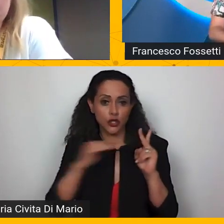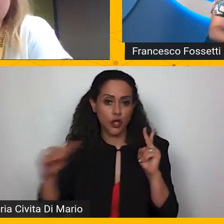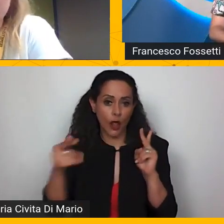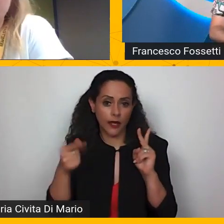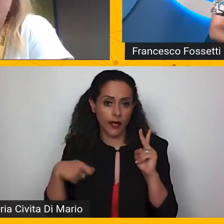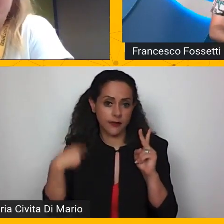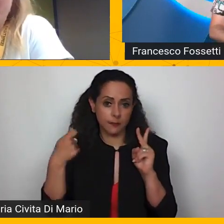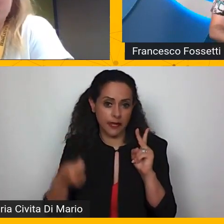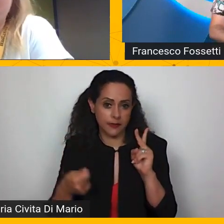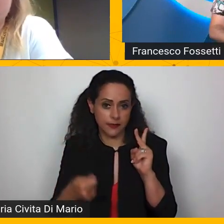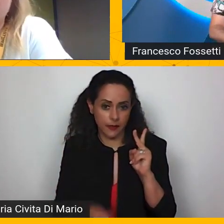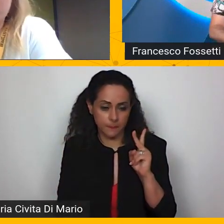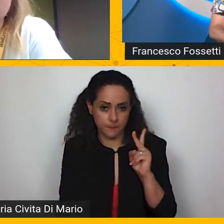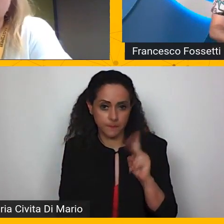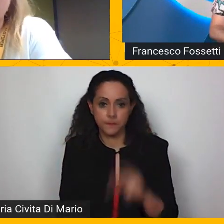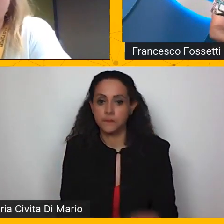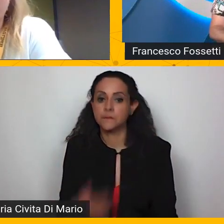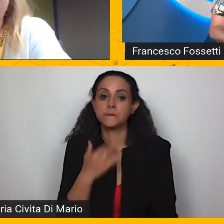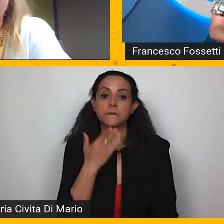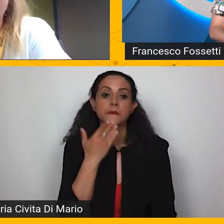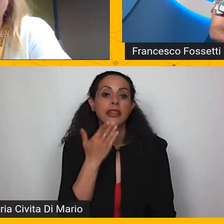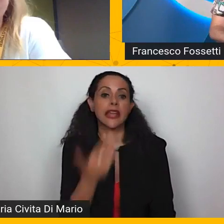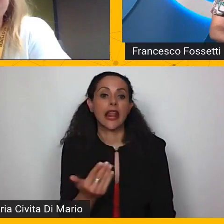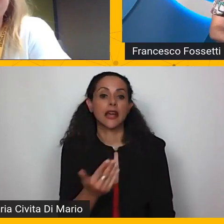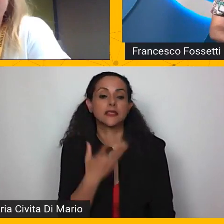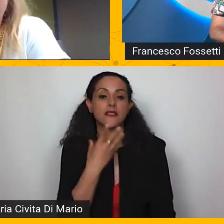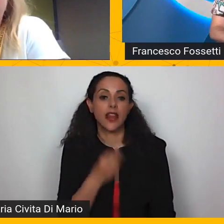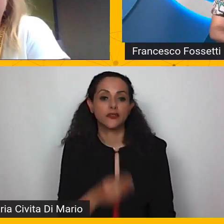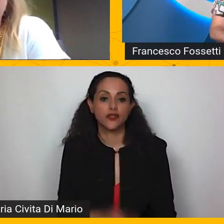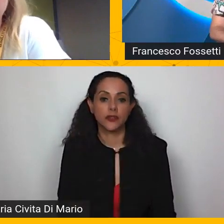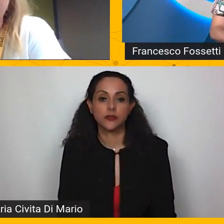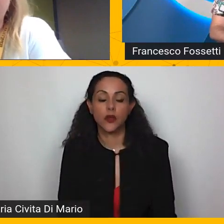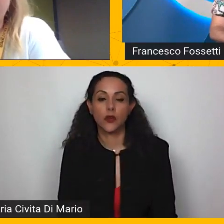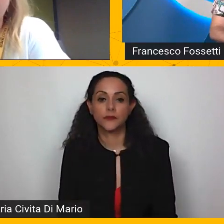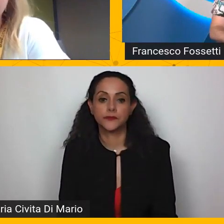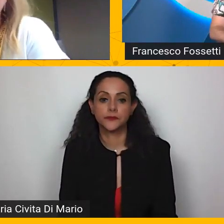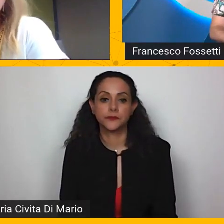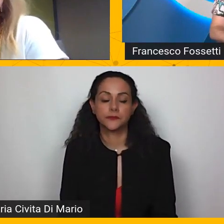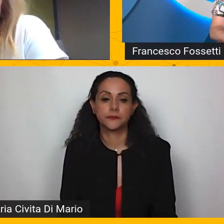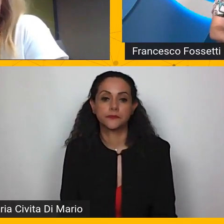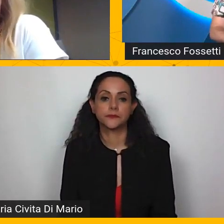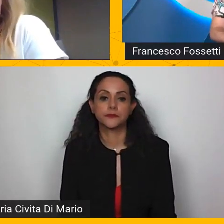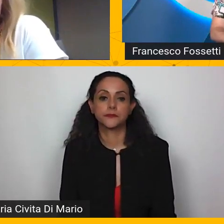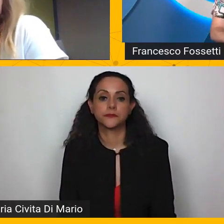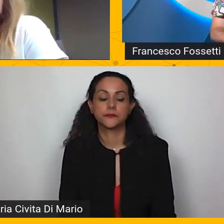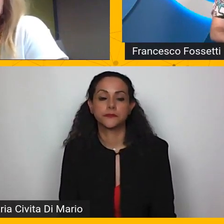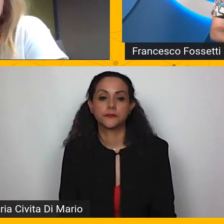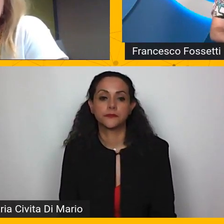e soglia di spesa. Grazie